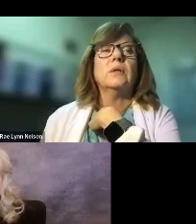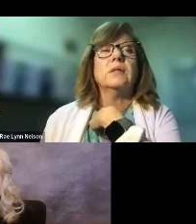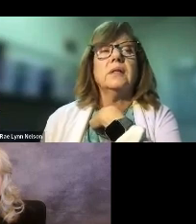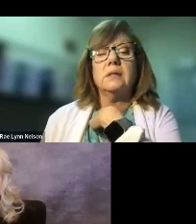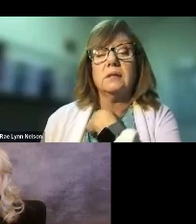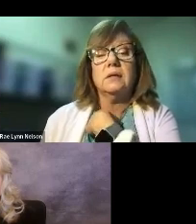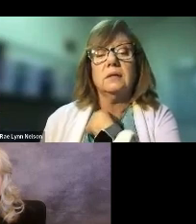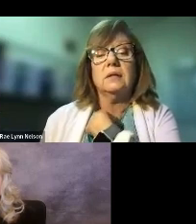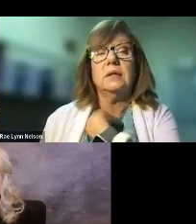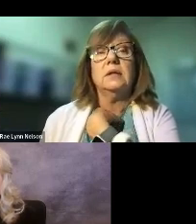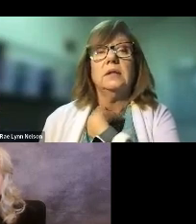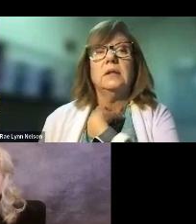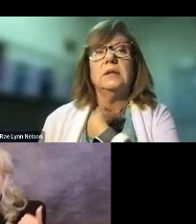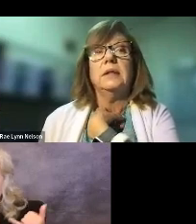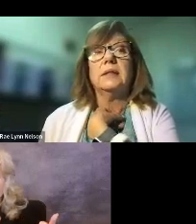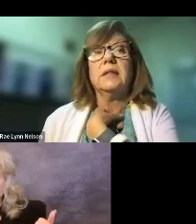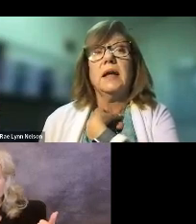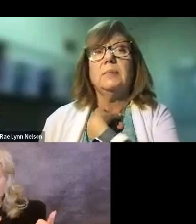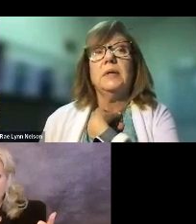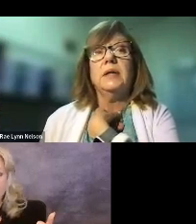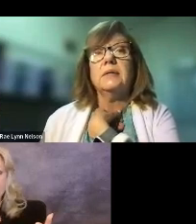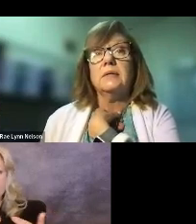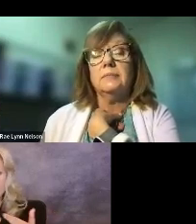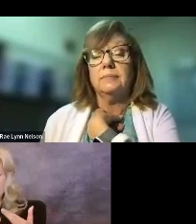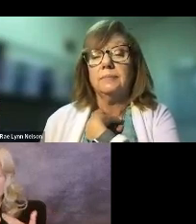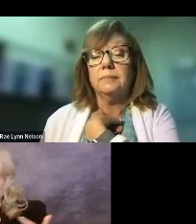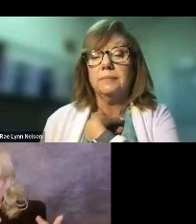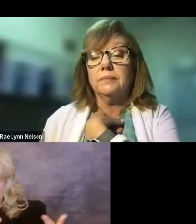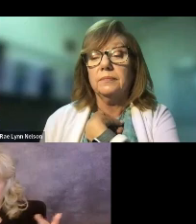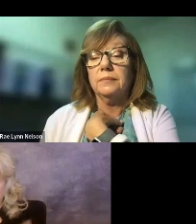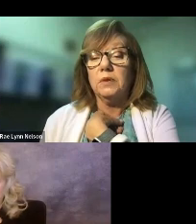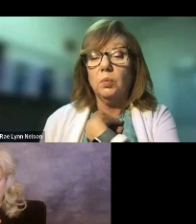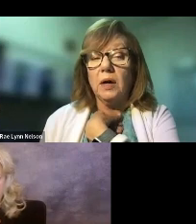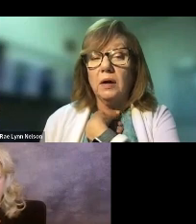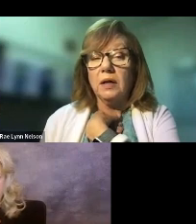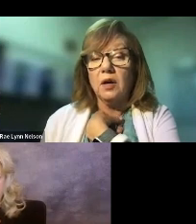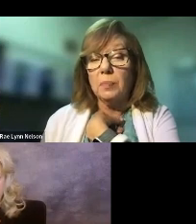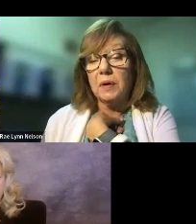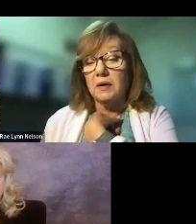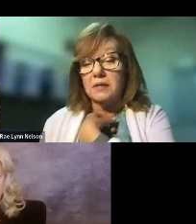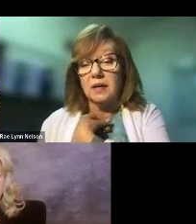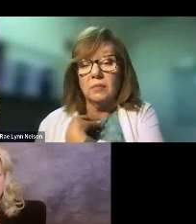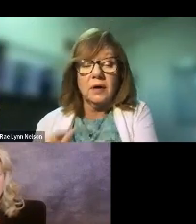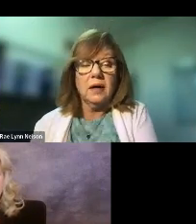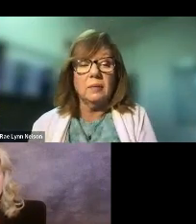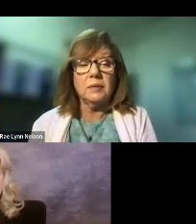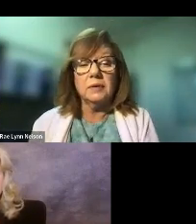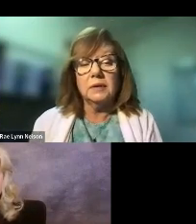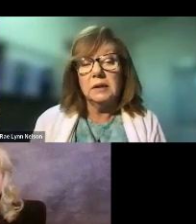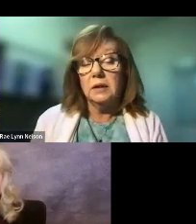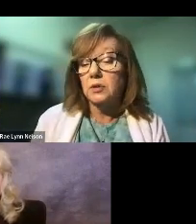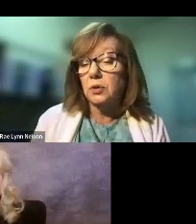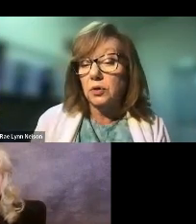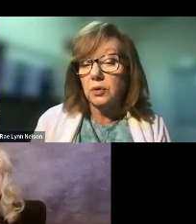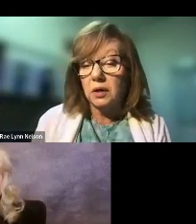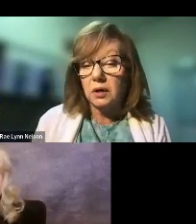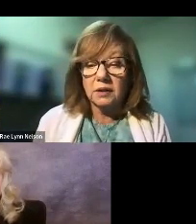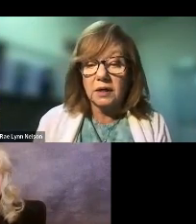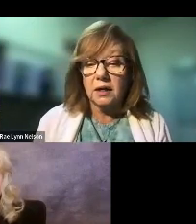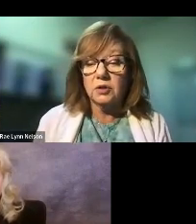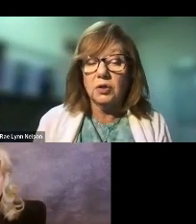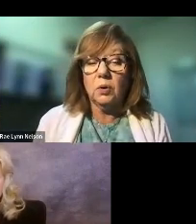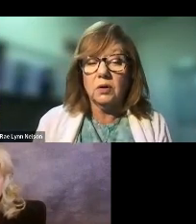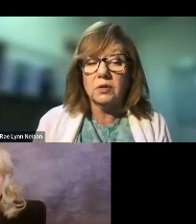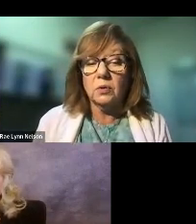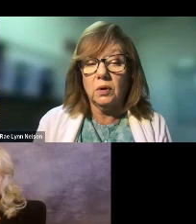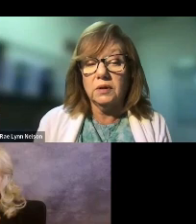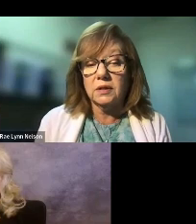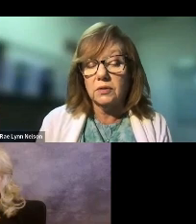recursos, siguiente diapositiva por favor dónde pueden nuestros padres obtener más ayuda para que puedan contactar a su escuela